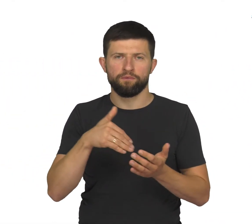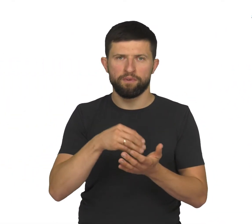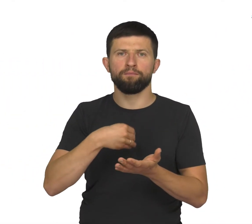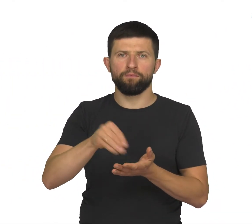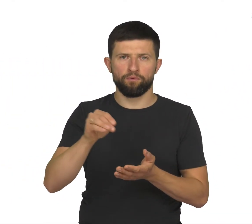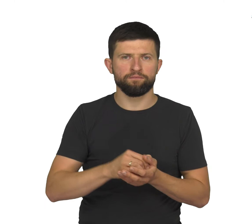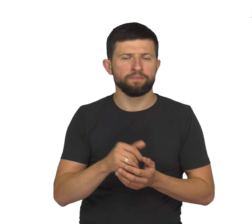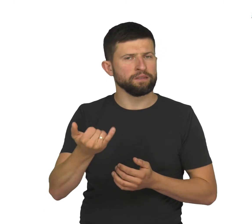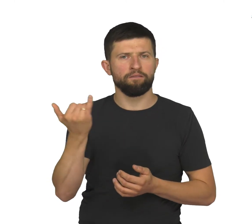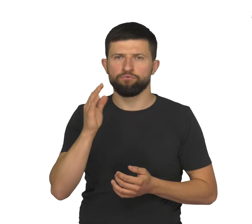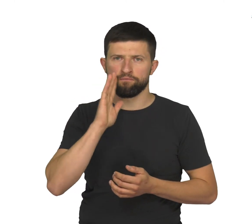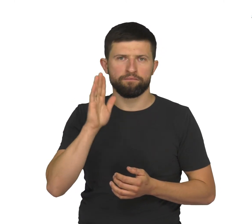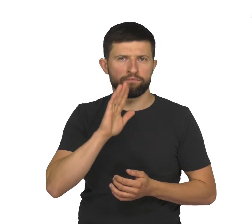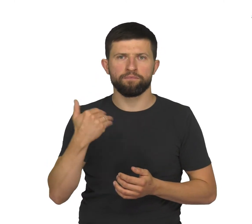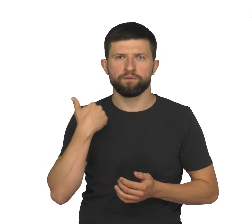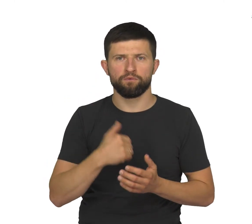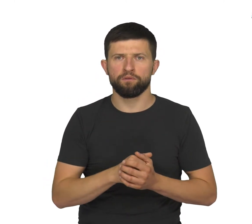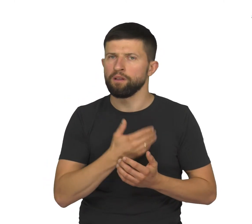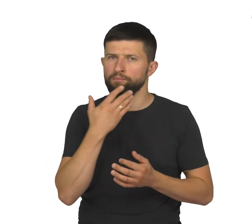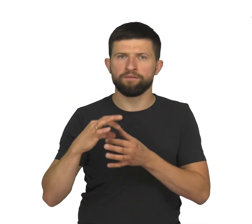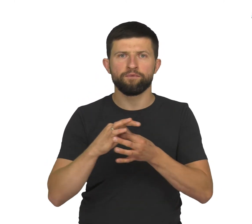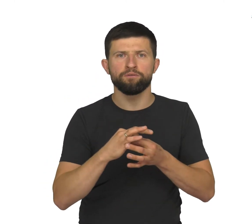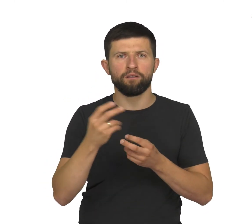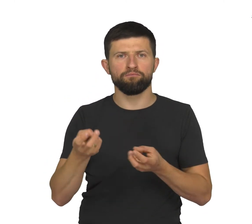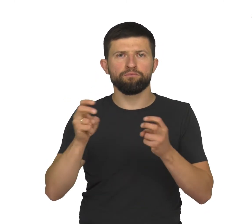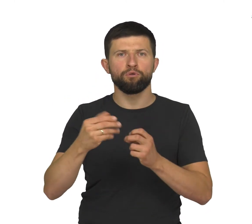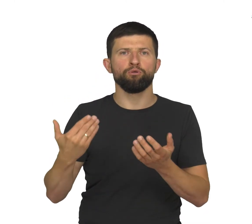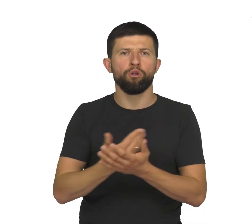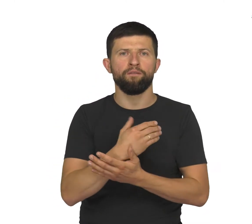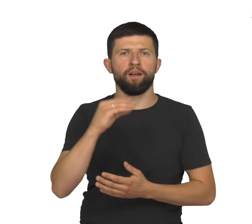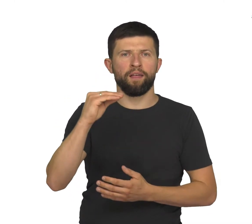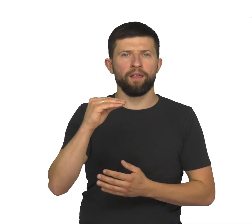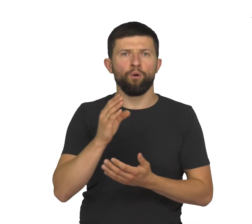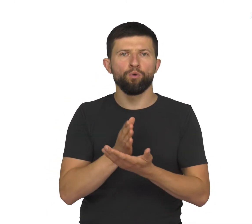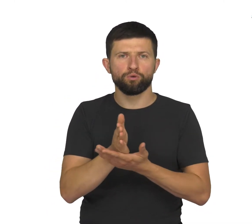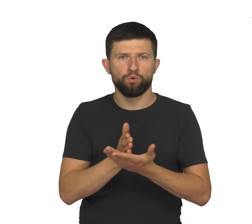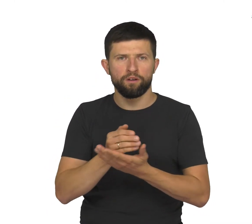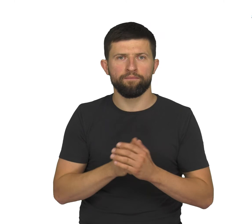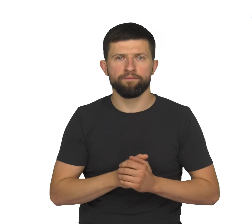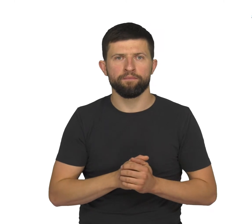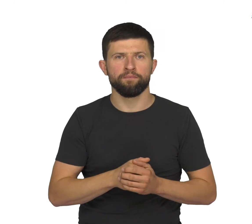za odpis skrócony aktu stanu cywilnego. 33 zł